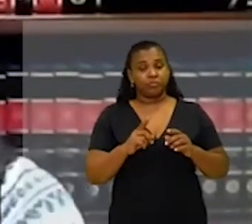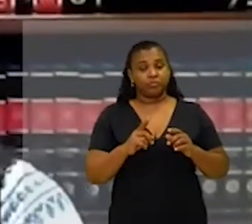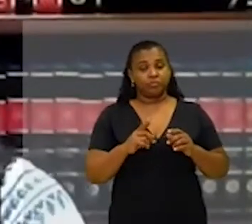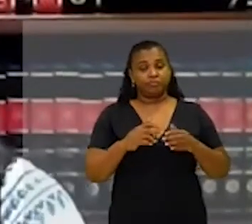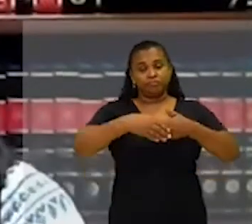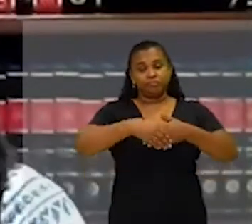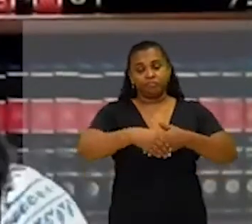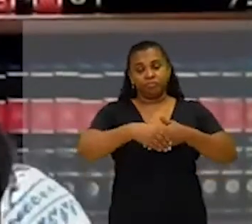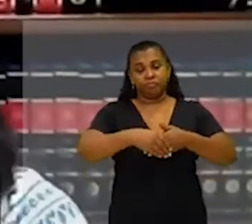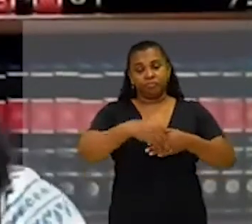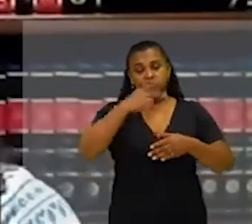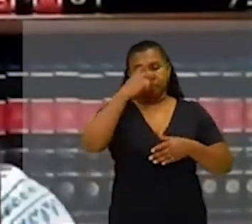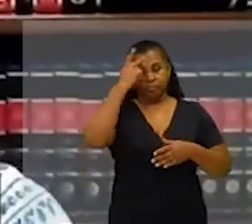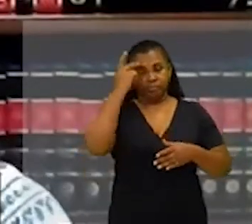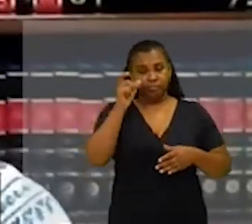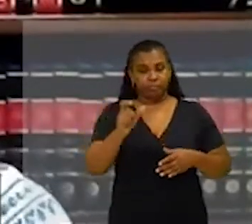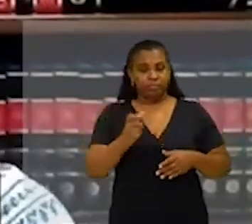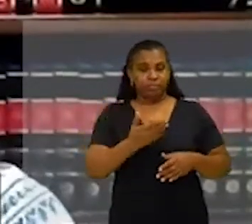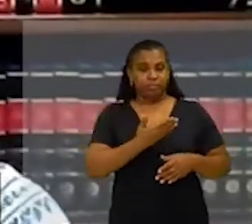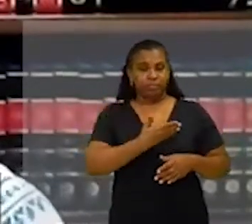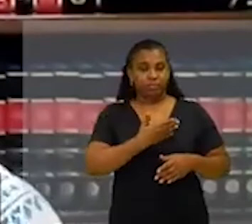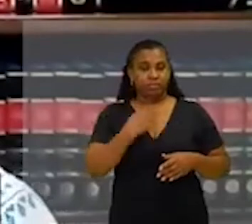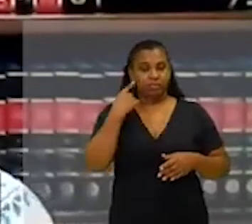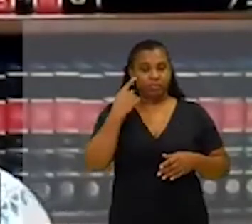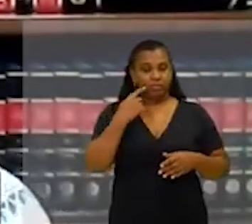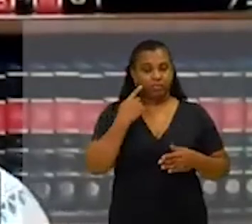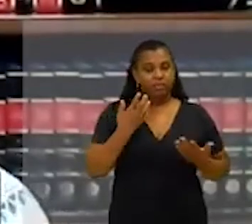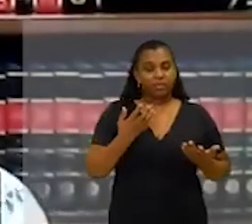que me questionou se trabalhando com os partidos eu ainda acreditava na política